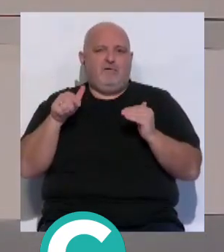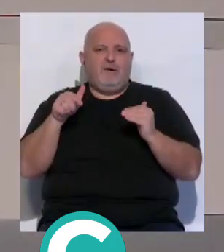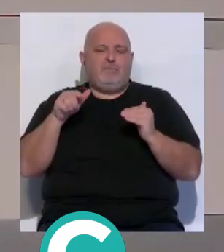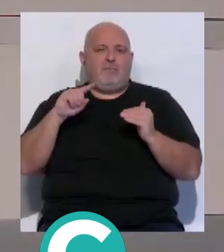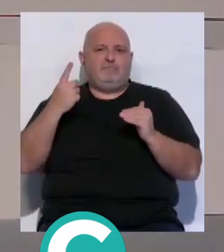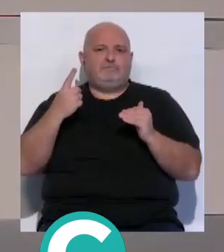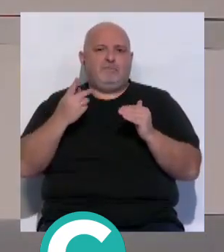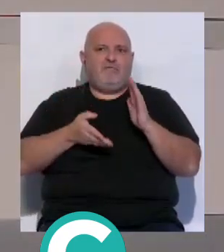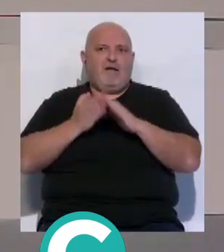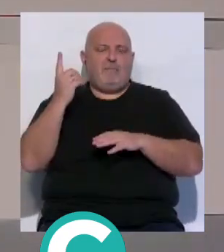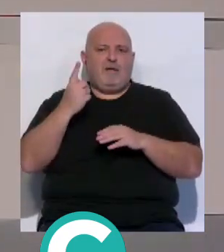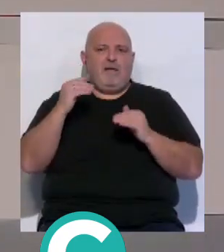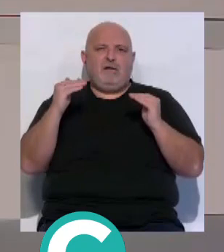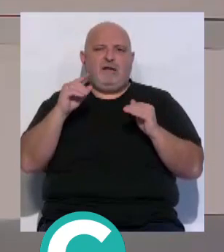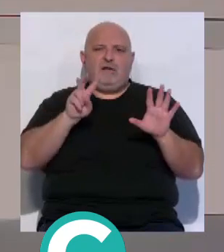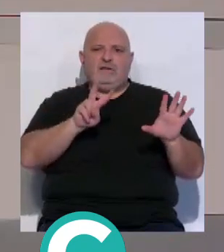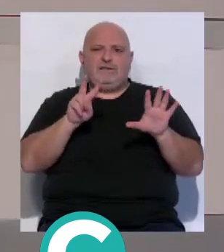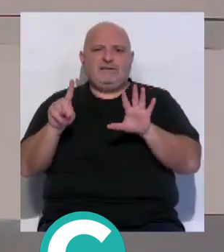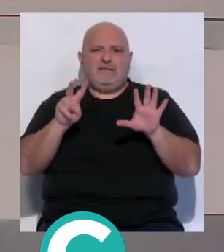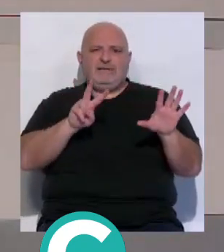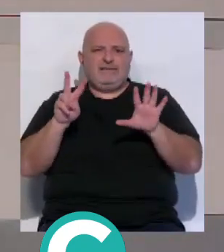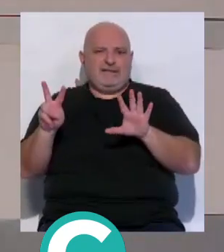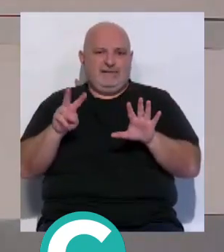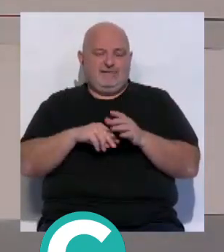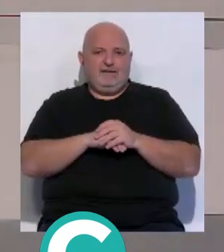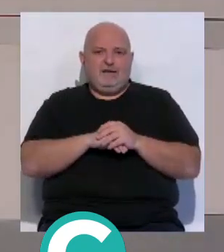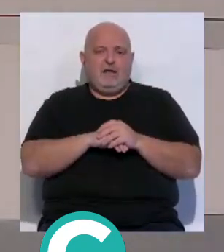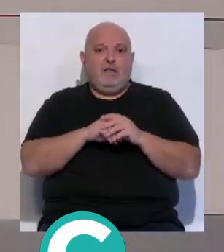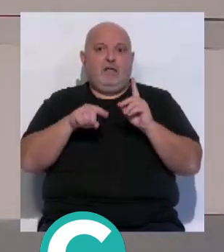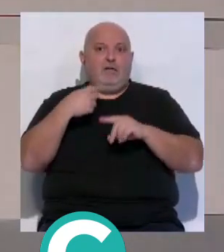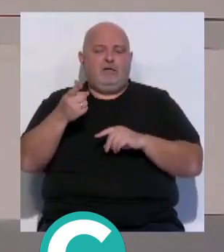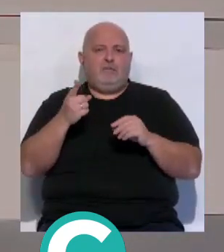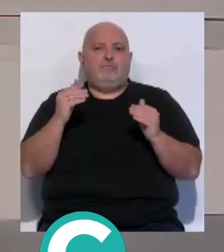el primer ascenso que ocurrió en la temporada 76 77 y luego en la primera vez que se tuvo